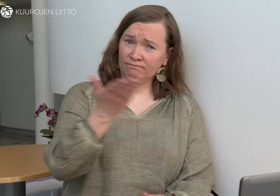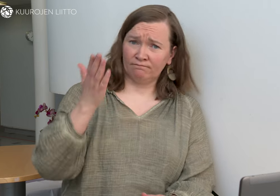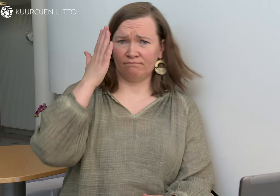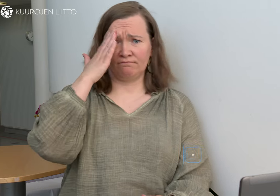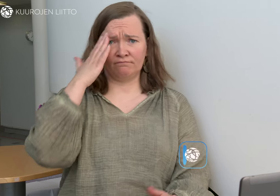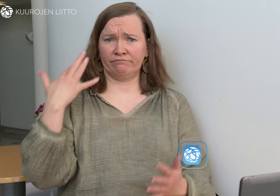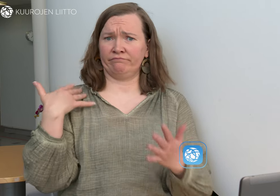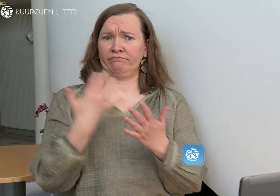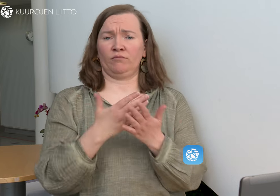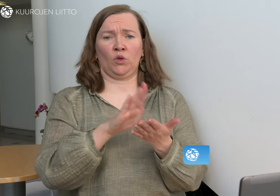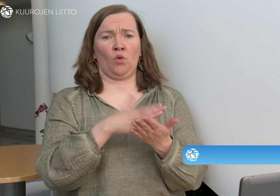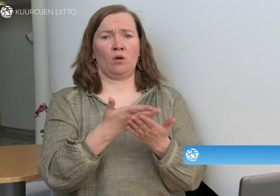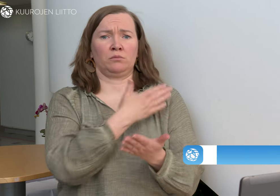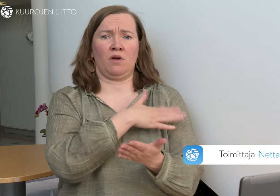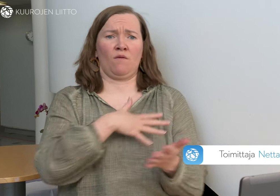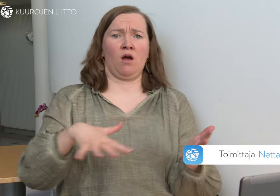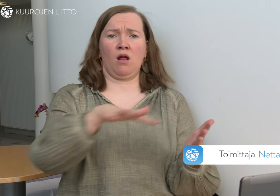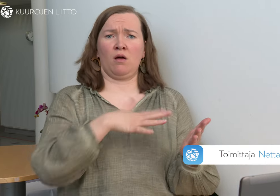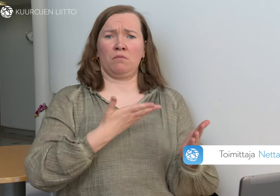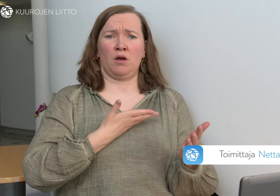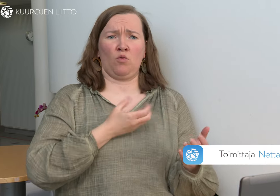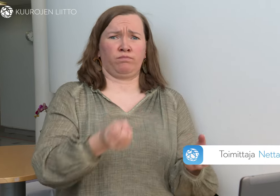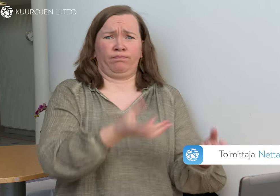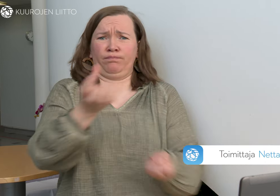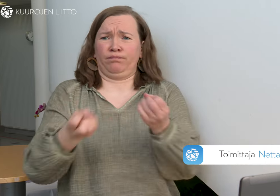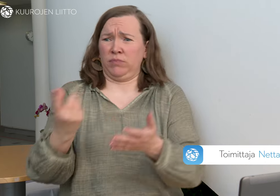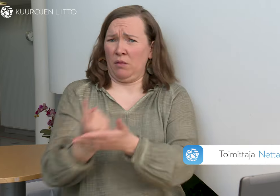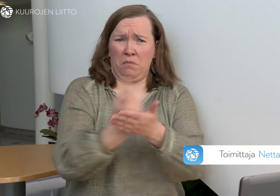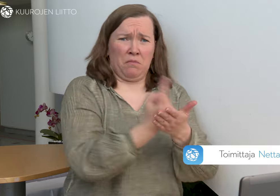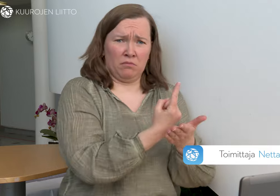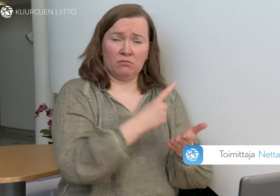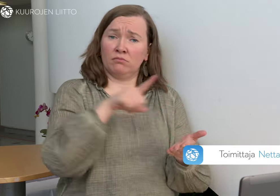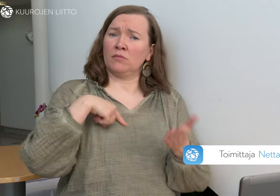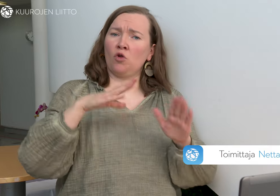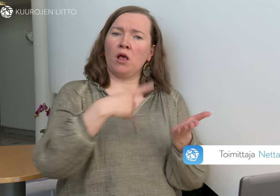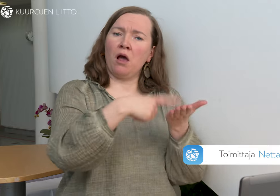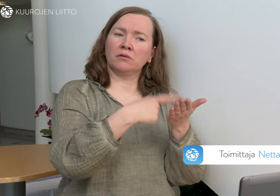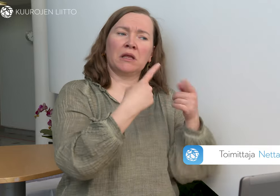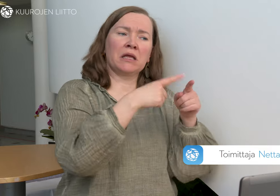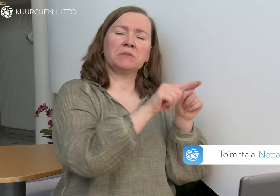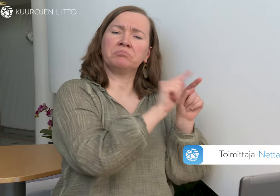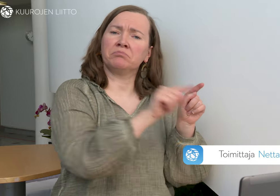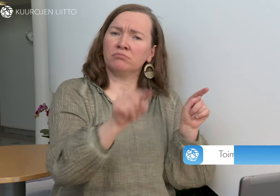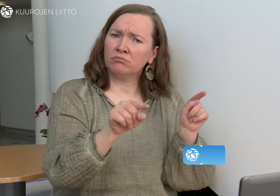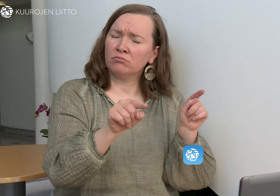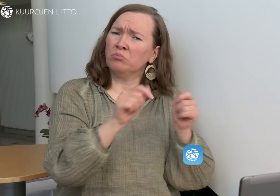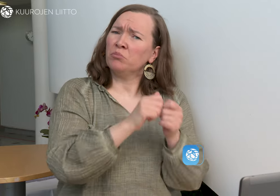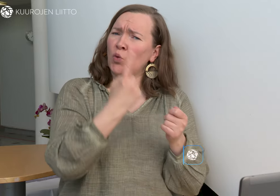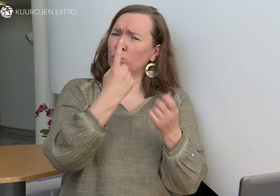Kuten tiedätte, viittomakielen tulkkauspalvelun ympärillä - on tapahtunut paljon viime aikoina. Olemme myös haastatelleet eri alojen ihmisiä asian tiimoilta, -